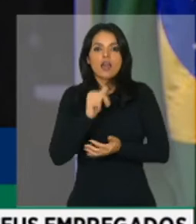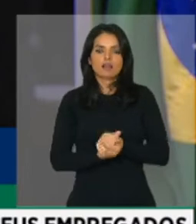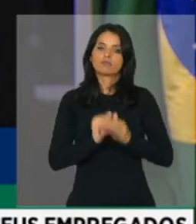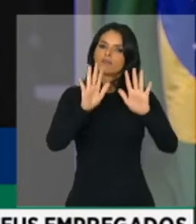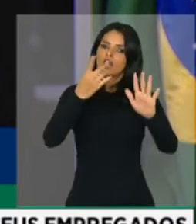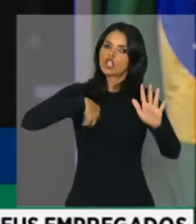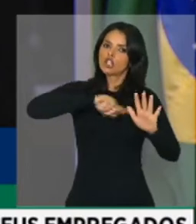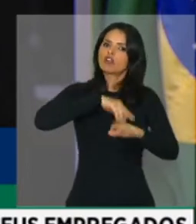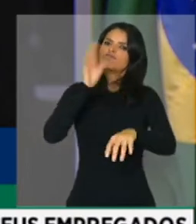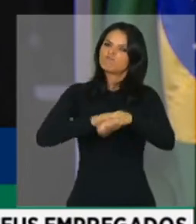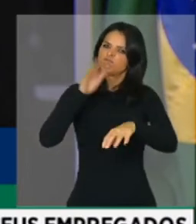MAS FOI DESSA CASA... COM MUITA CORAGEM PASSOU PARA 600